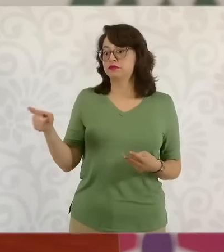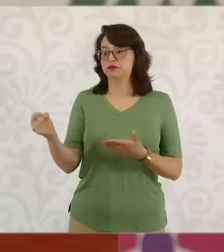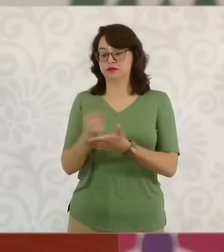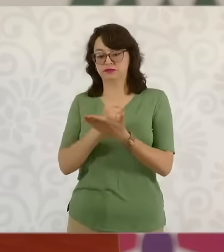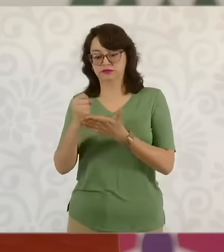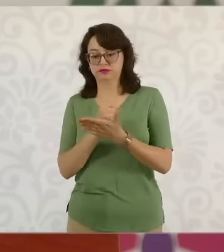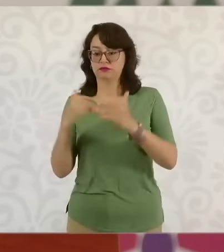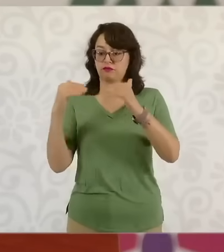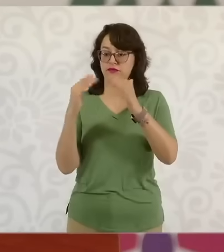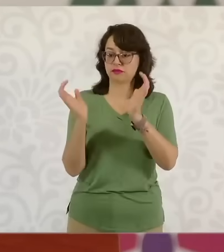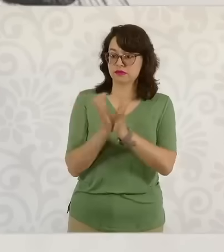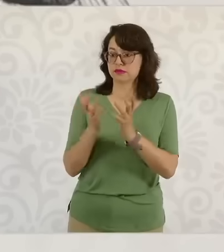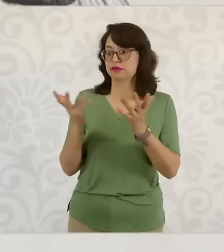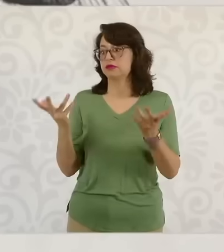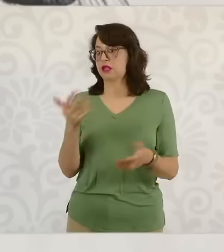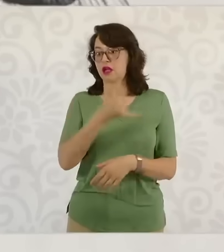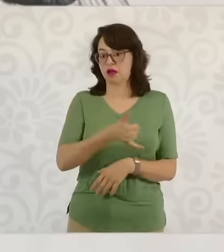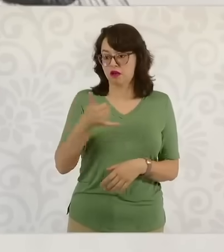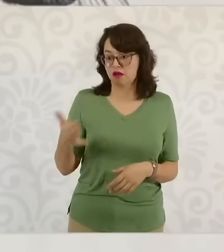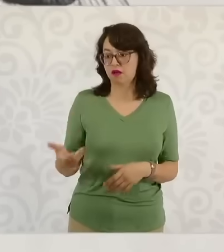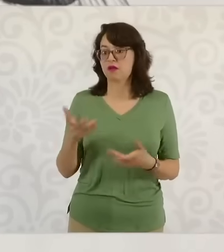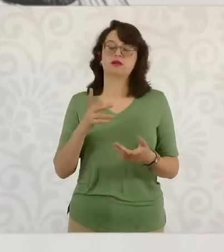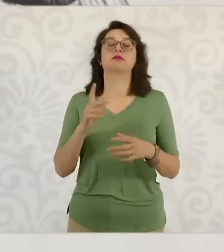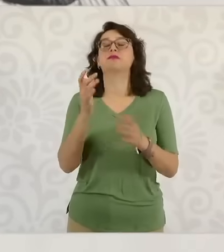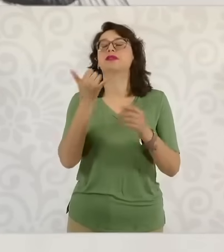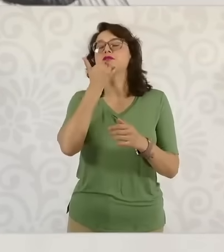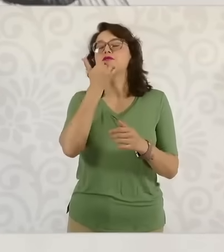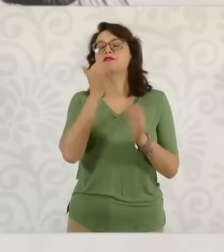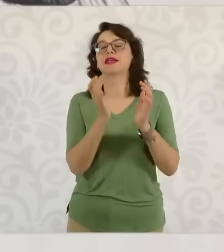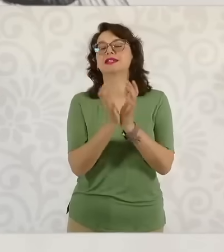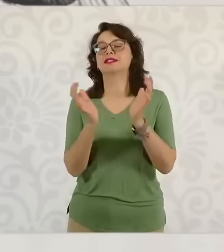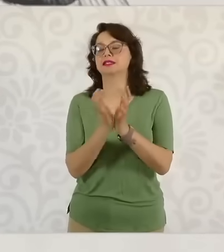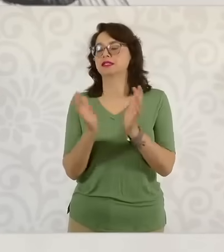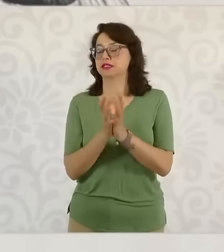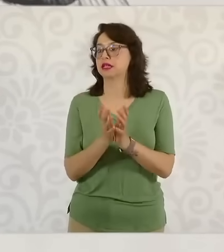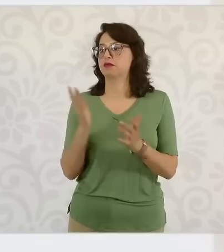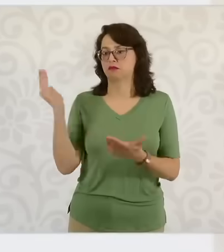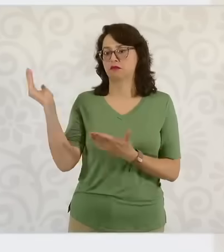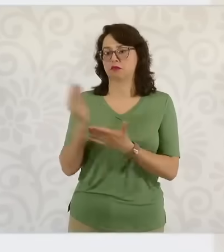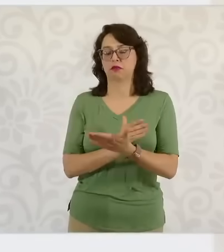las deudas impagables del FOBISE y reconocen el Fondo de Pensiones para el Bienestar que les